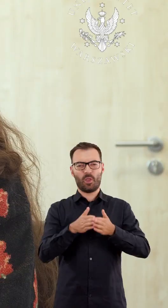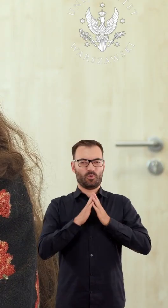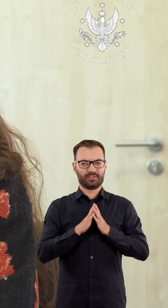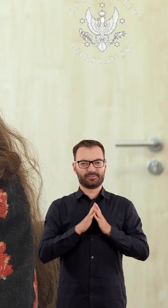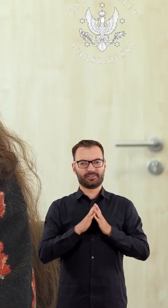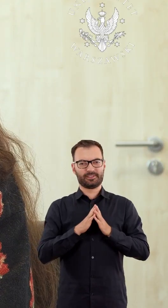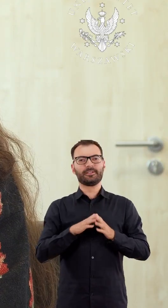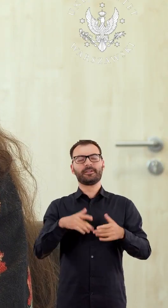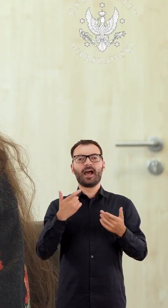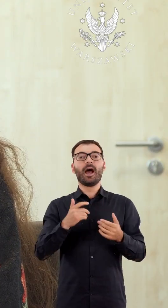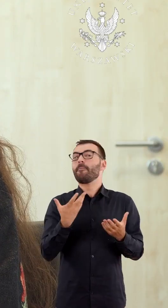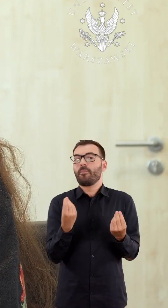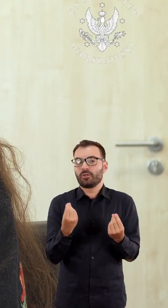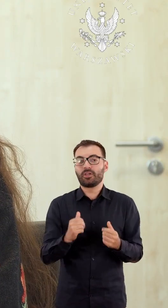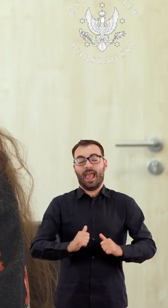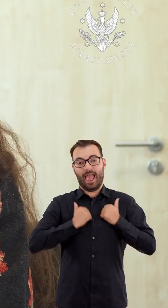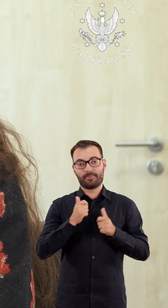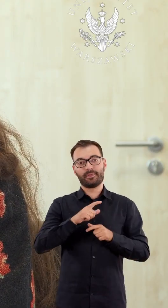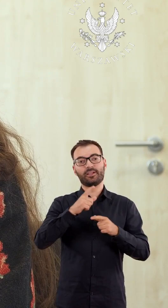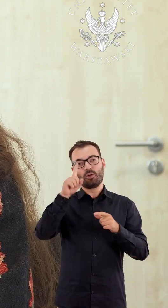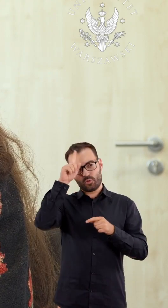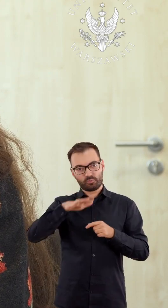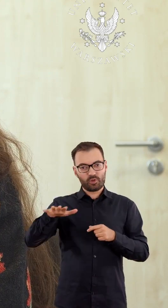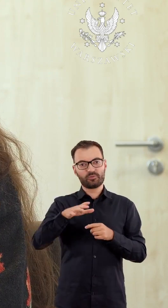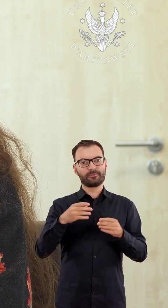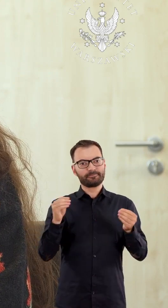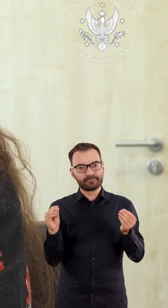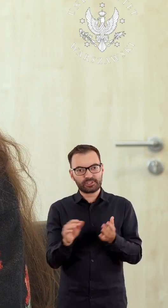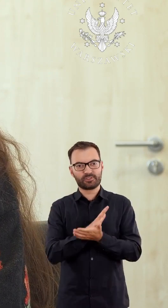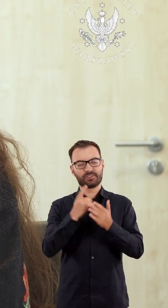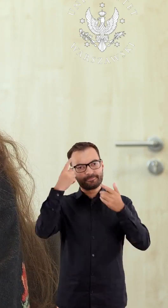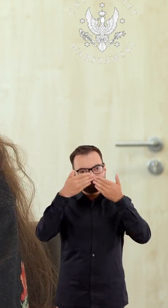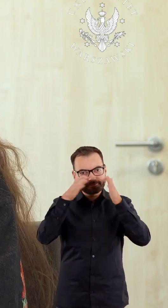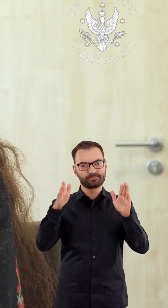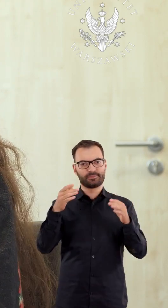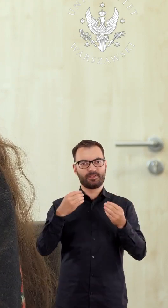aby otoczenie przyzwyczajało się i zaczęło rozumieć daną osobę.